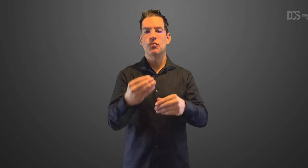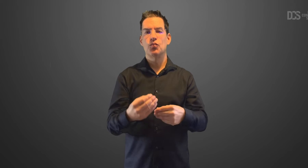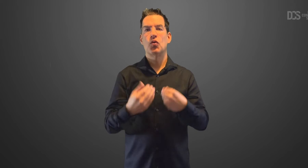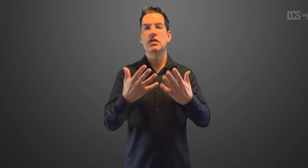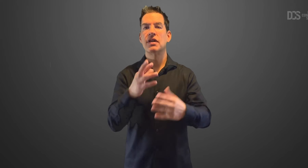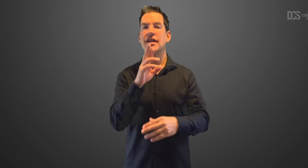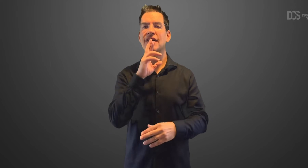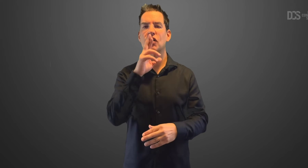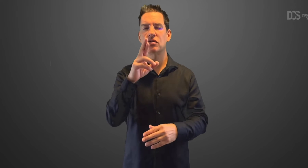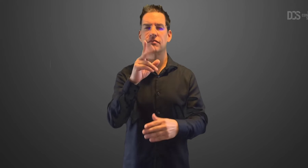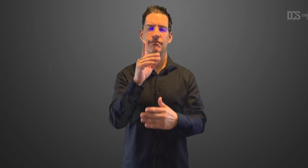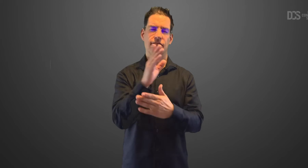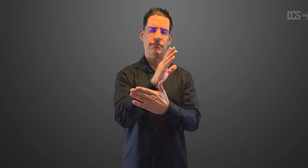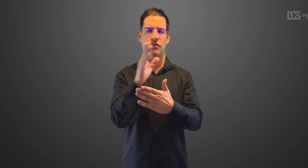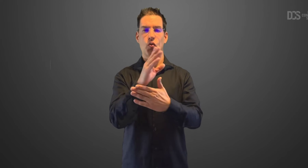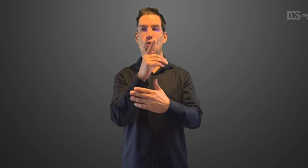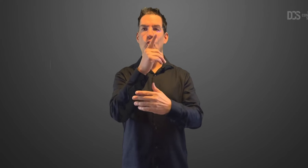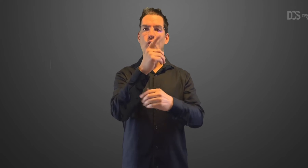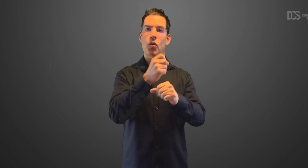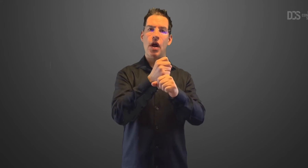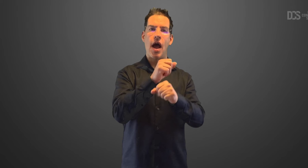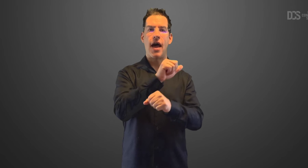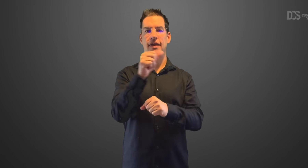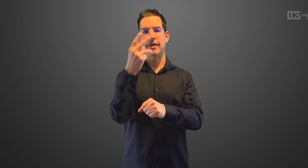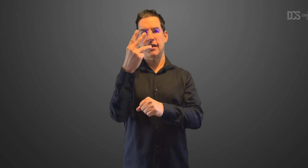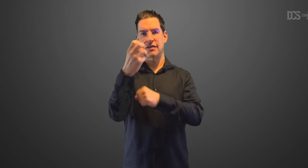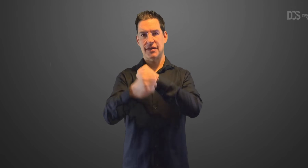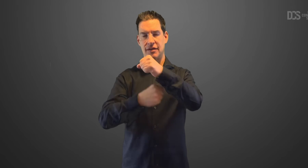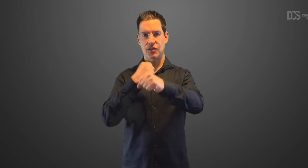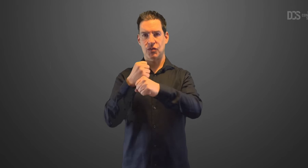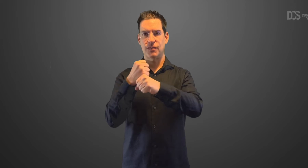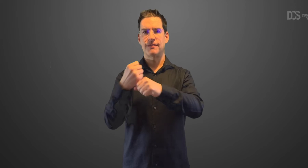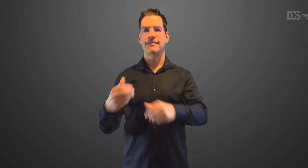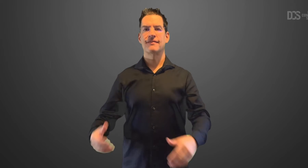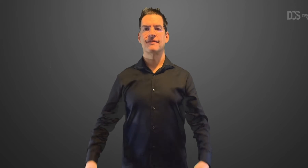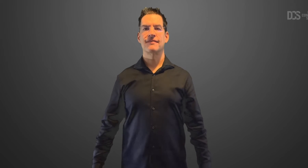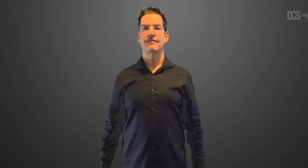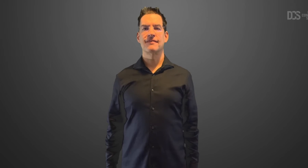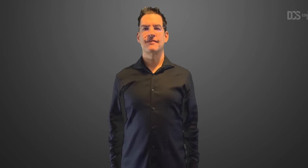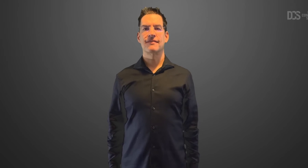informe y proporcionar resultados en intervalos de uno a tres años.